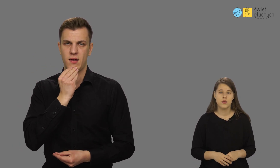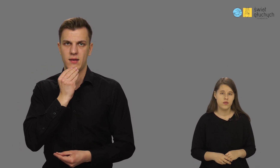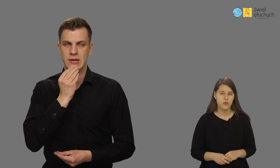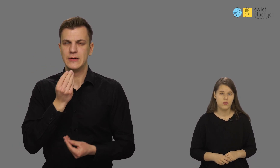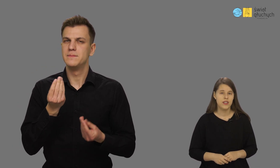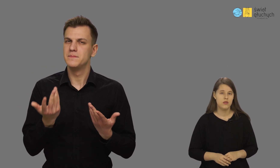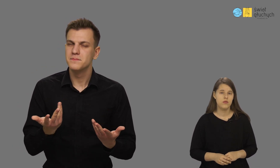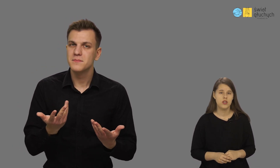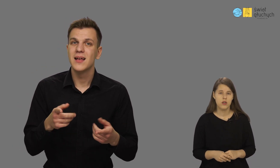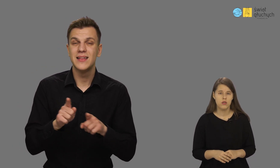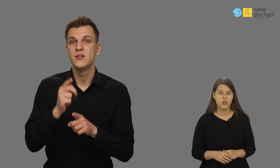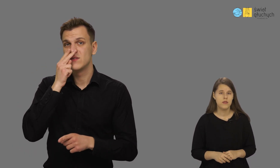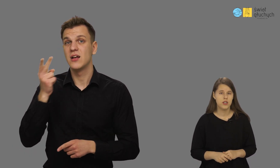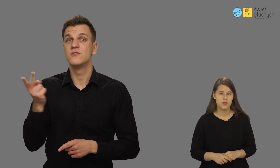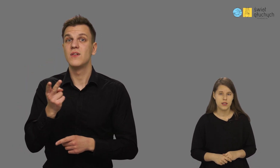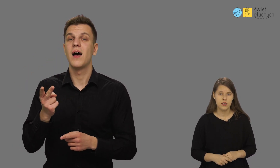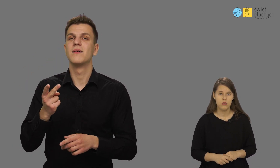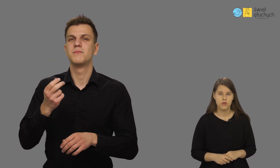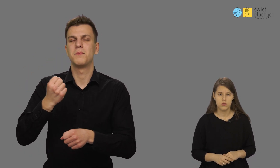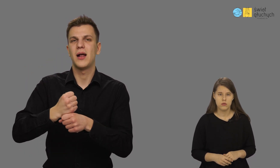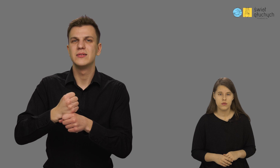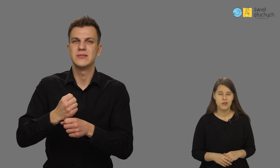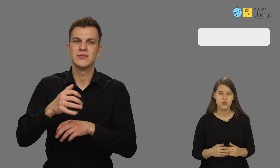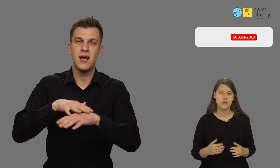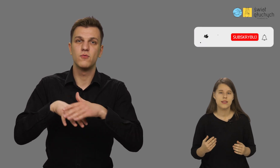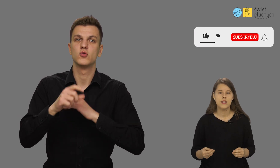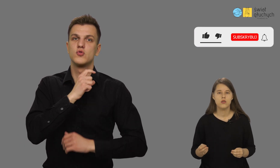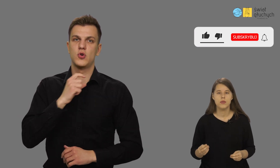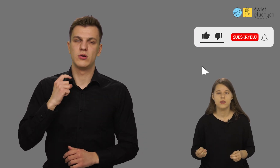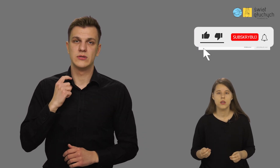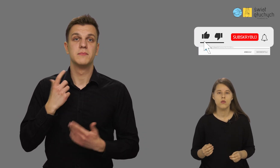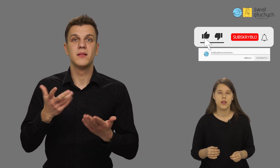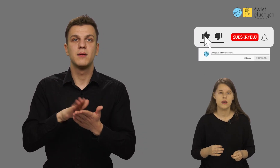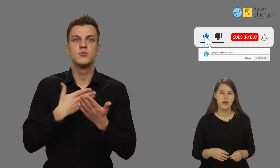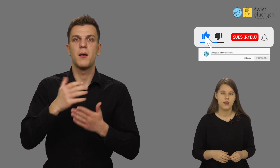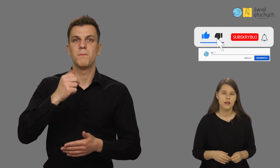W słowniku widać również teologiczne wykształcenie jego twórców. Możemy znaleźć opisy migów takich jak: